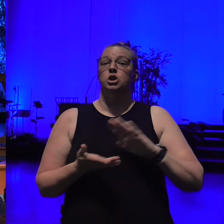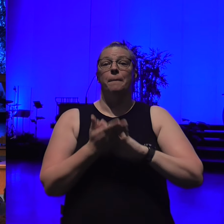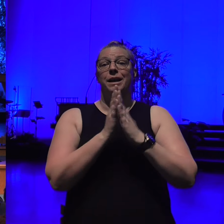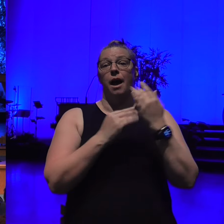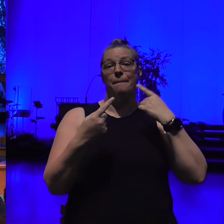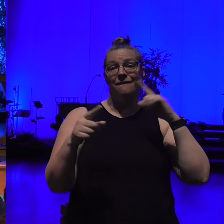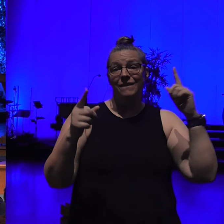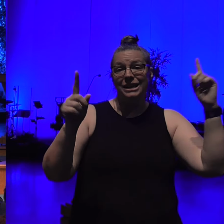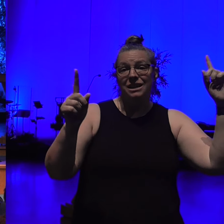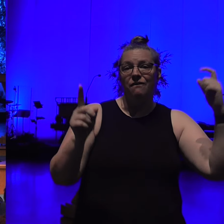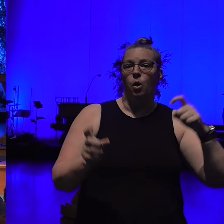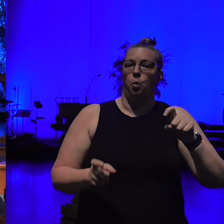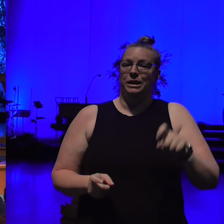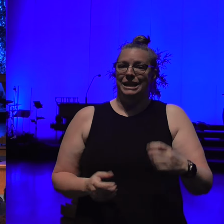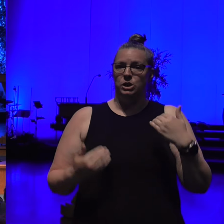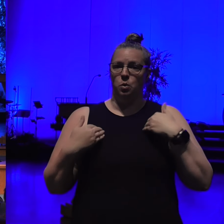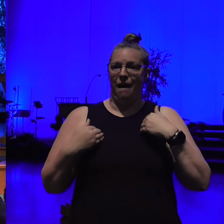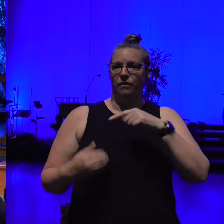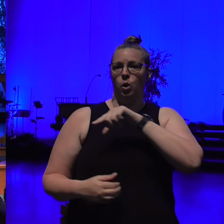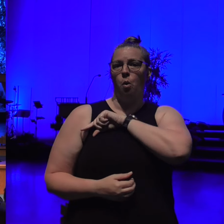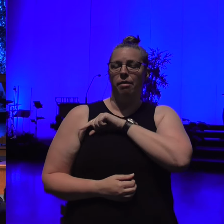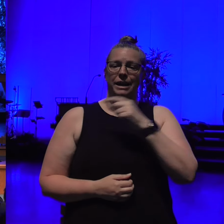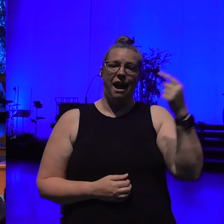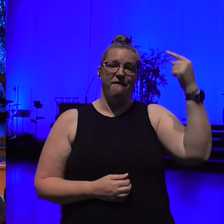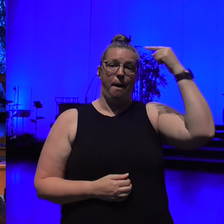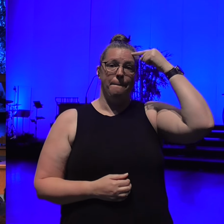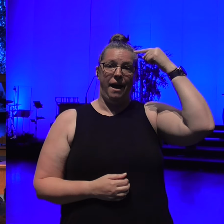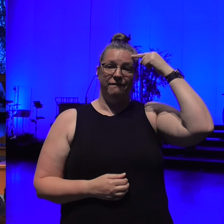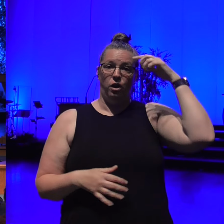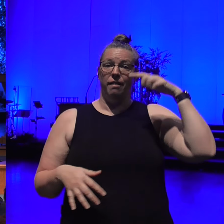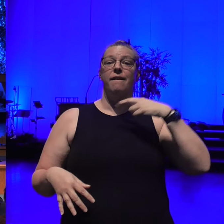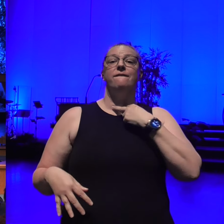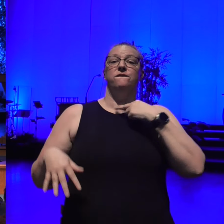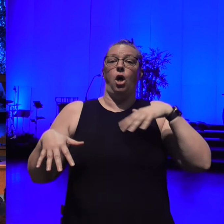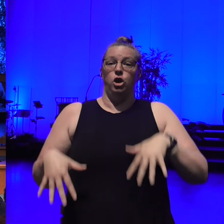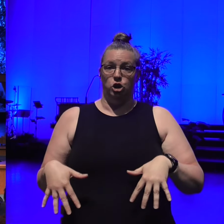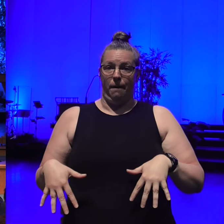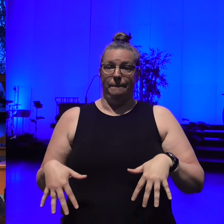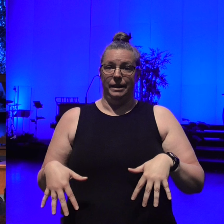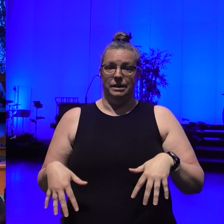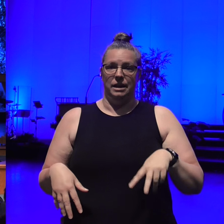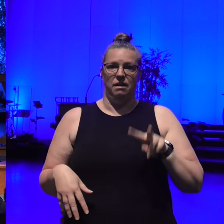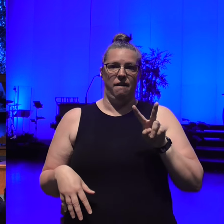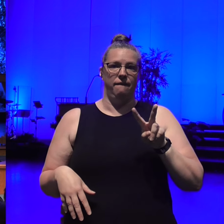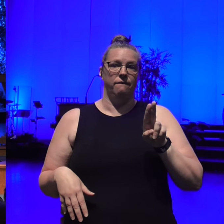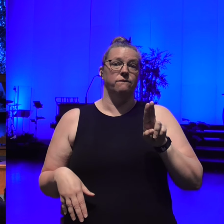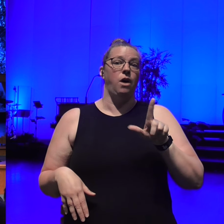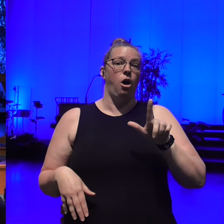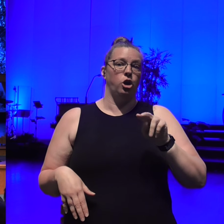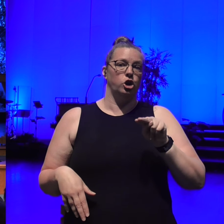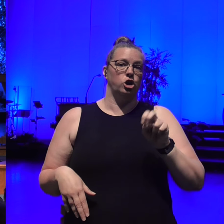de vulnerabilidad consciente. Esta cualidad de vulnerabilidad consciente. El primer aspecto del que quiero